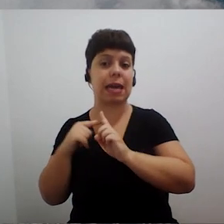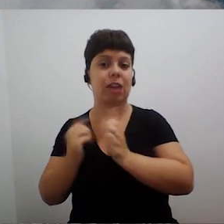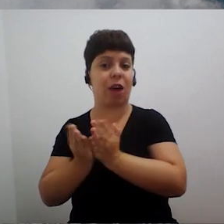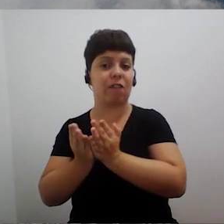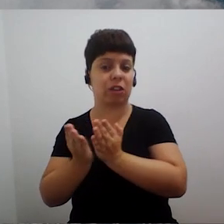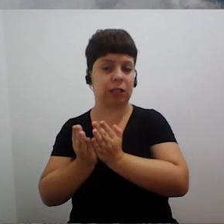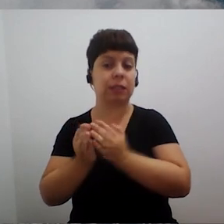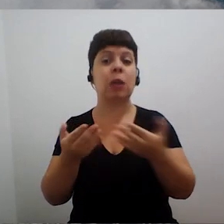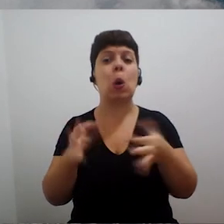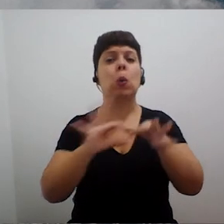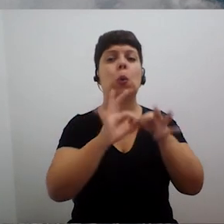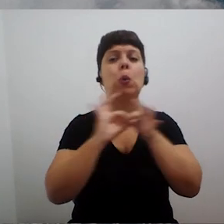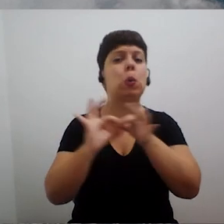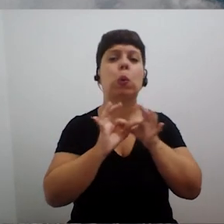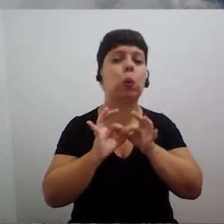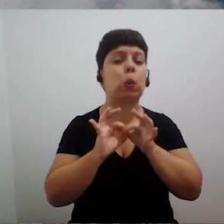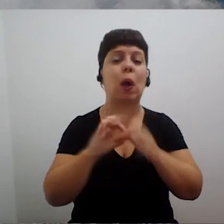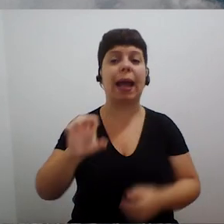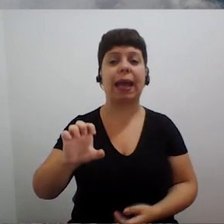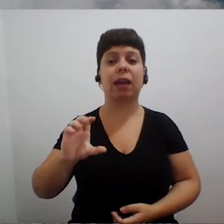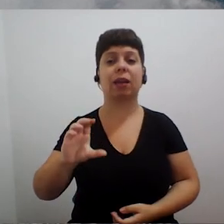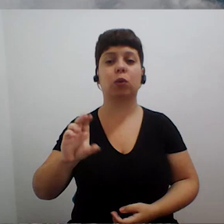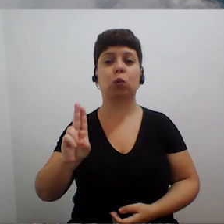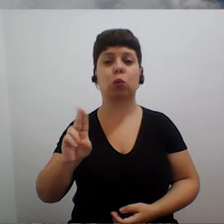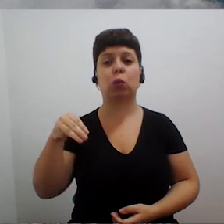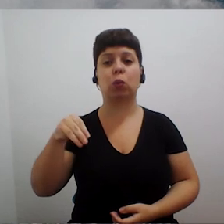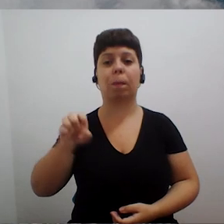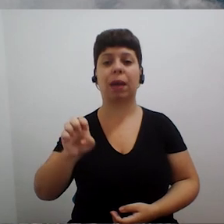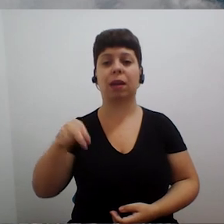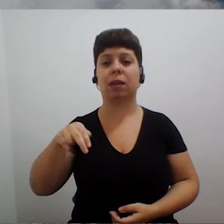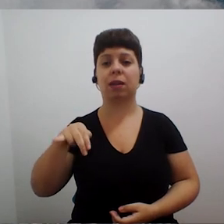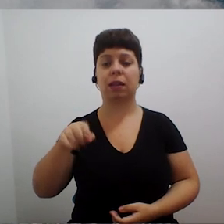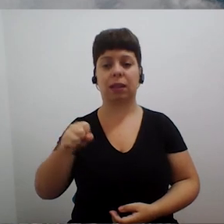Basicamente, eu diria o seguinte ecumenismo do termo: "oikouméne", "oikós", "oikia", na sua etimologia